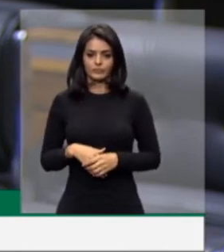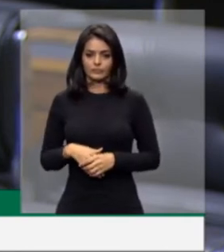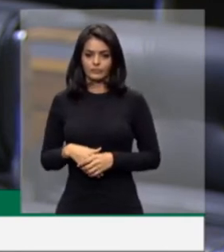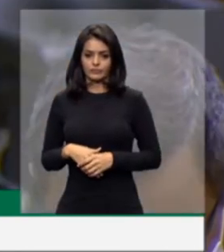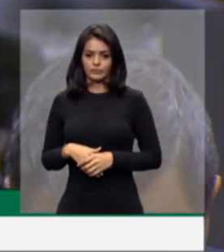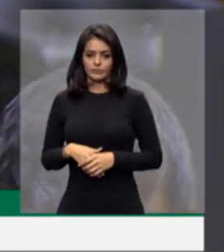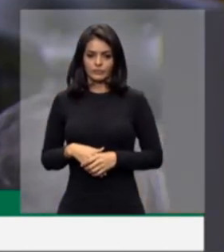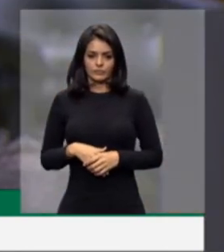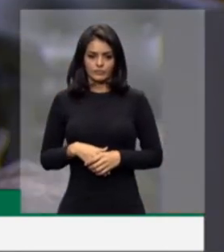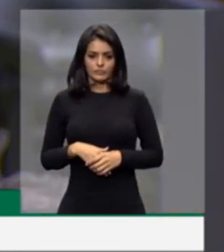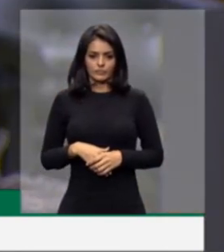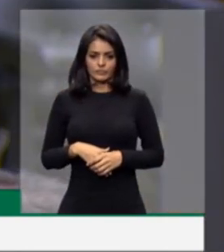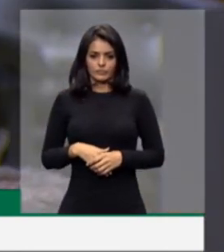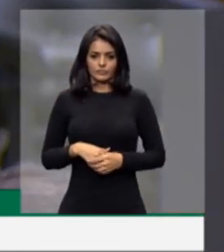DOS PROJETOS E AGILIZAR O PROCESSO DE VOTAÇÃO, O PSDB